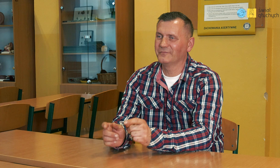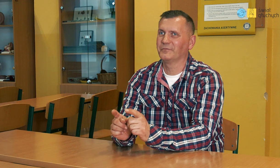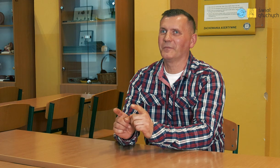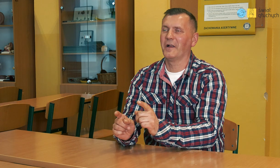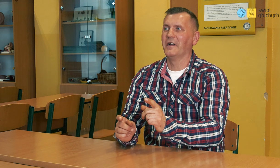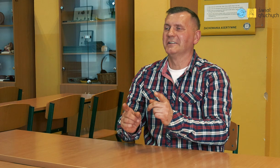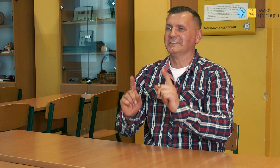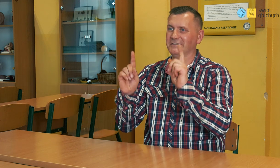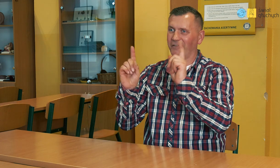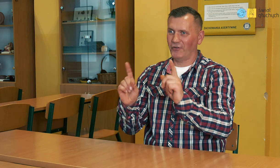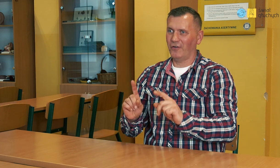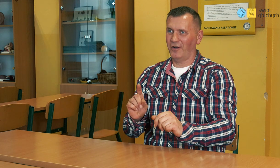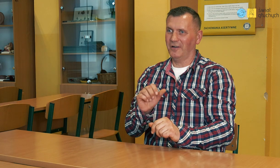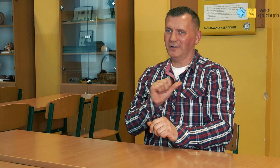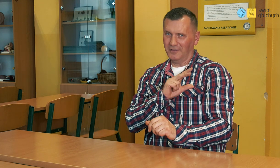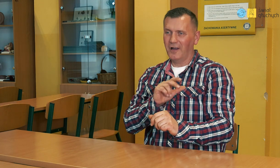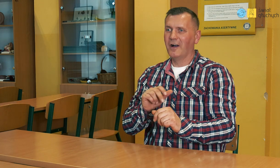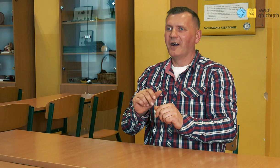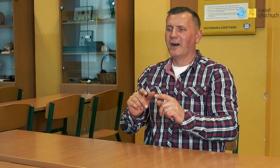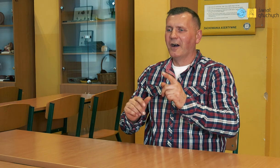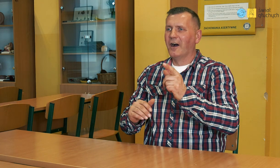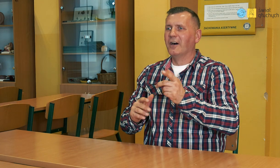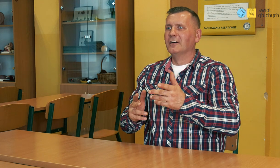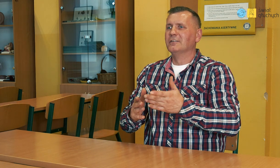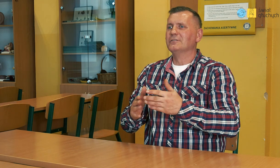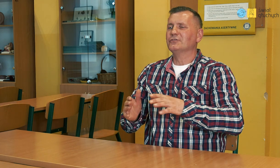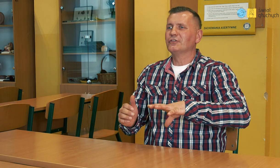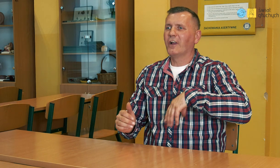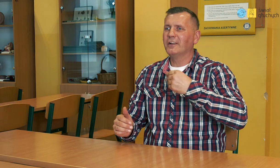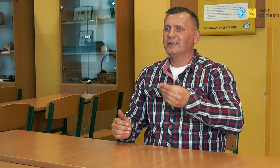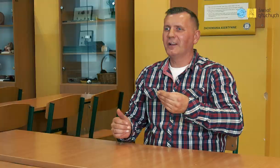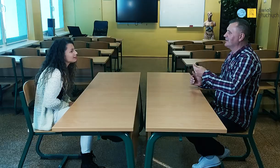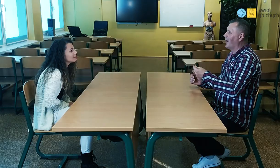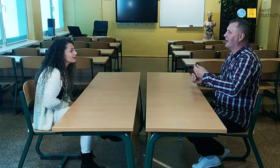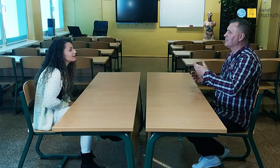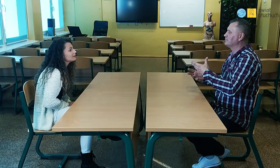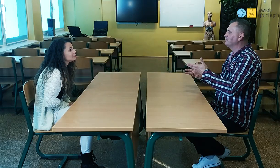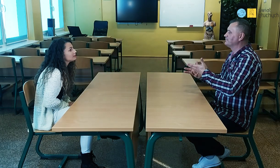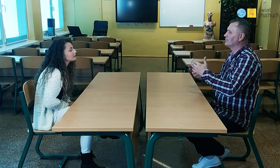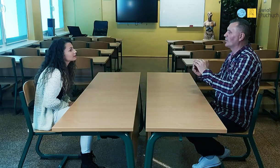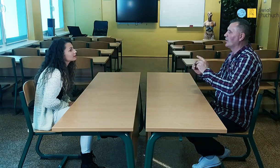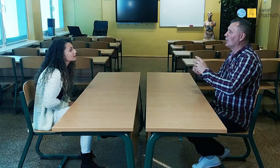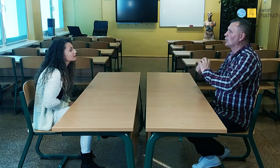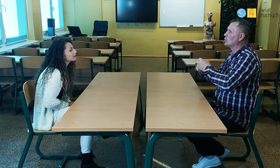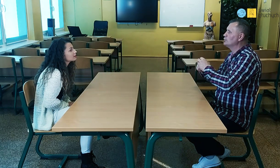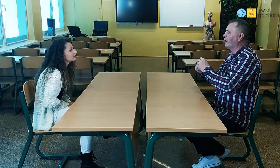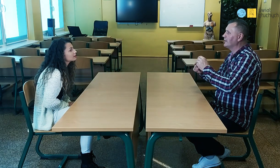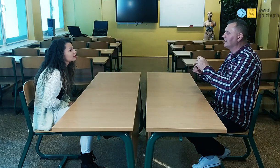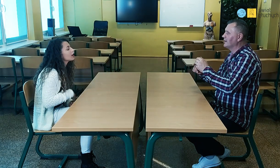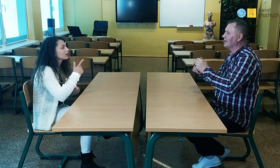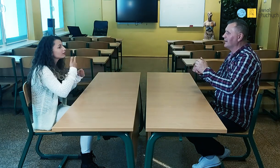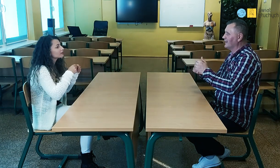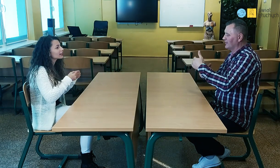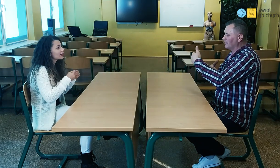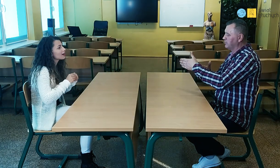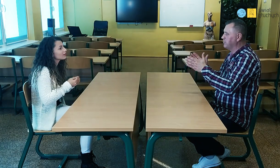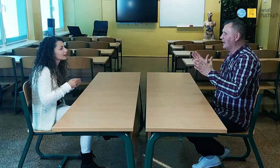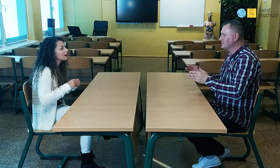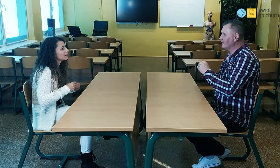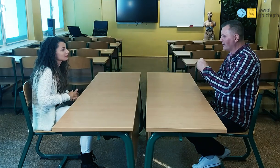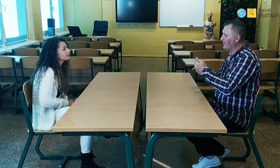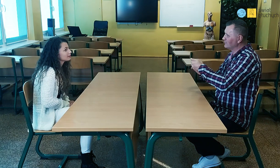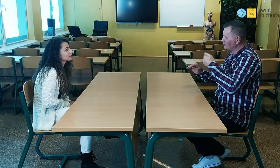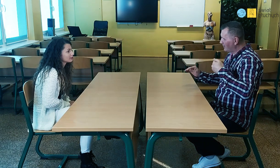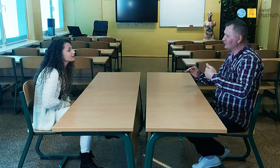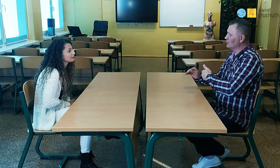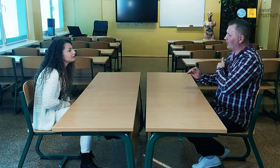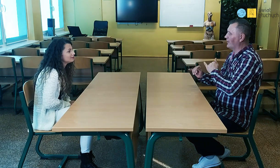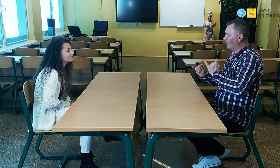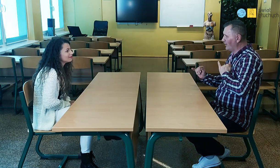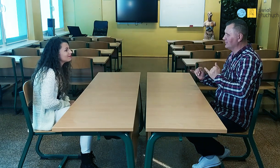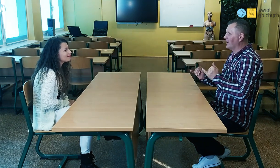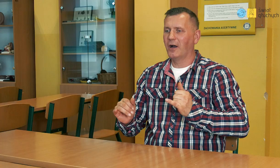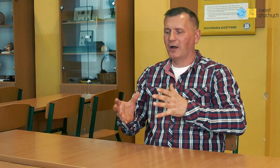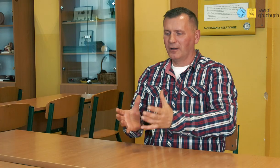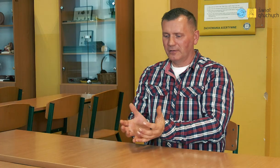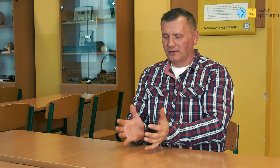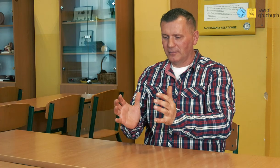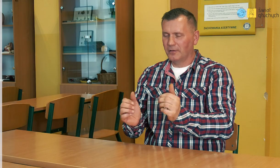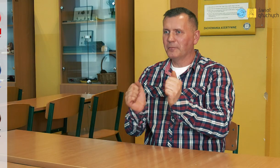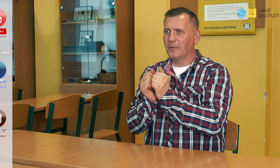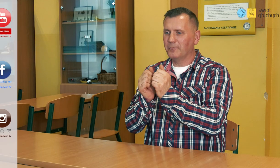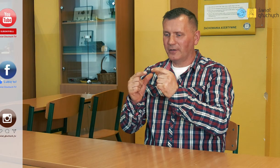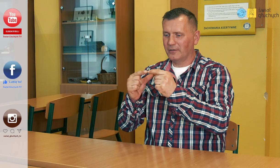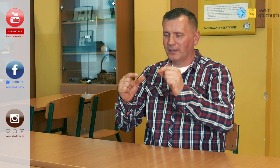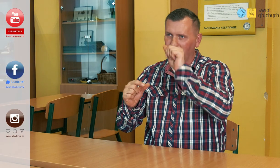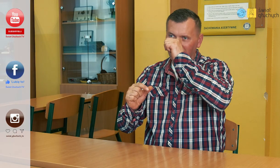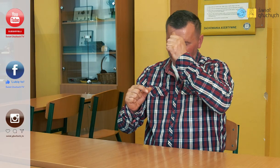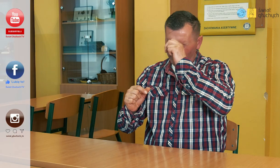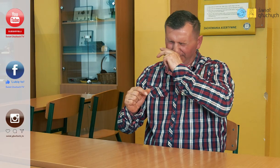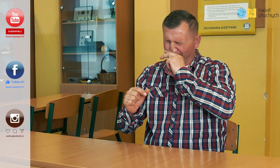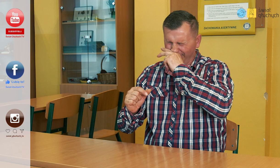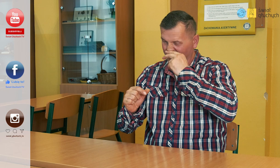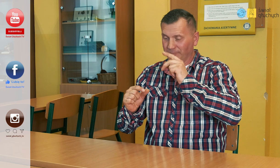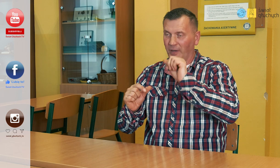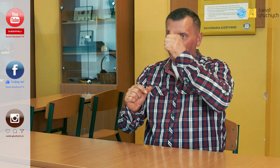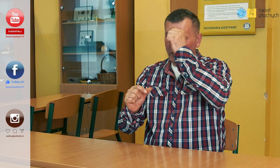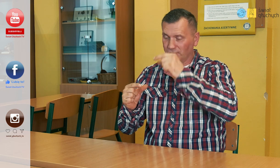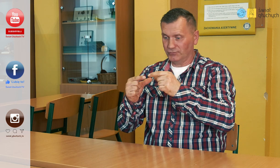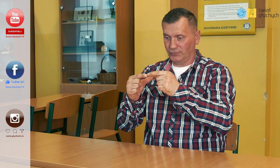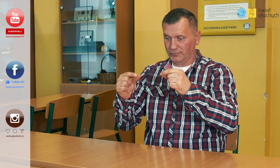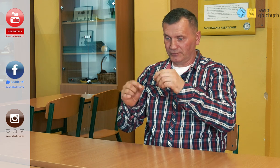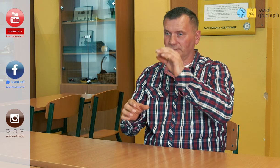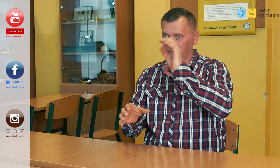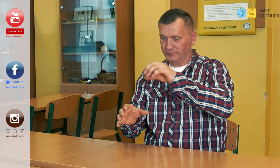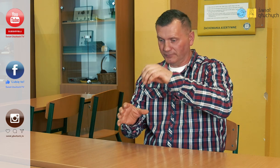Gdy byłem w szkole zawodowej, w grudniu przed Świetami robiliśmy losowanie,